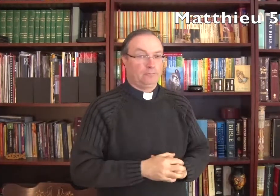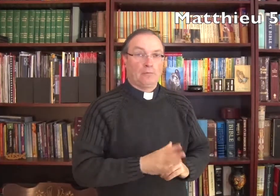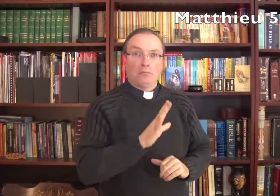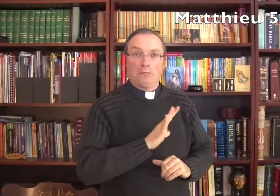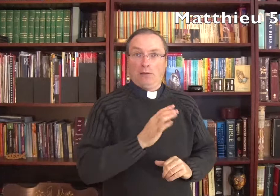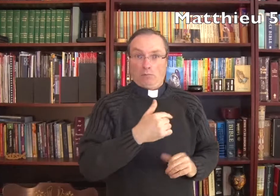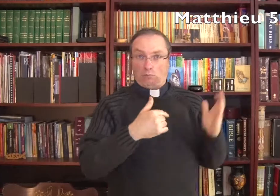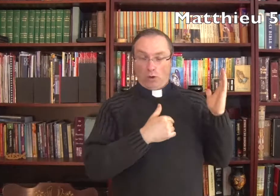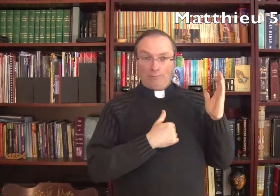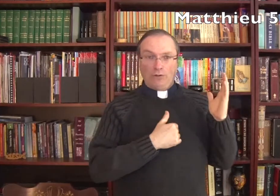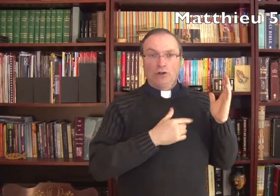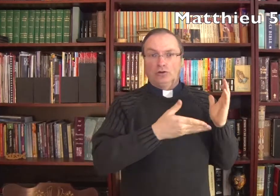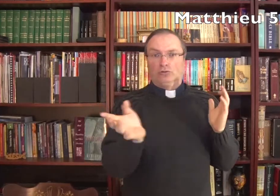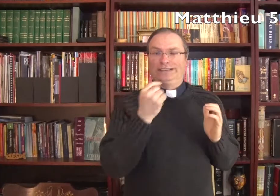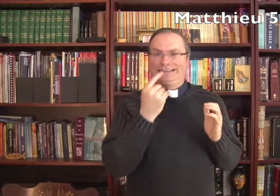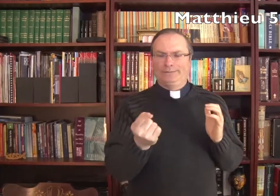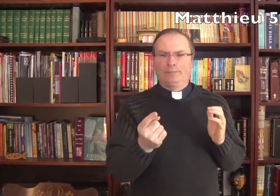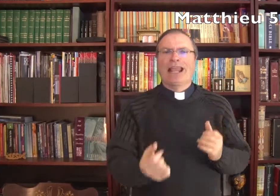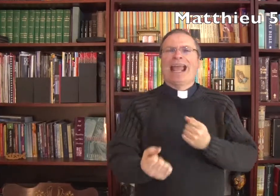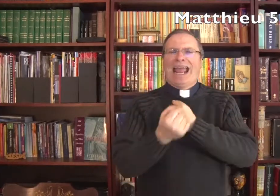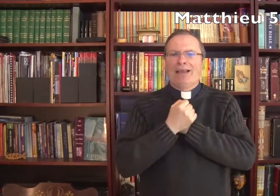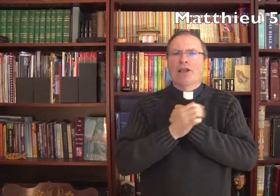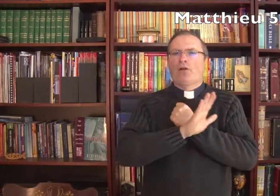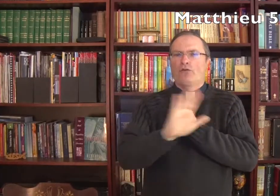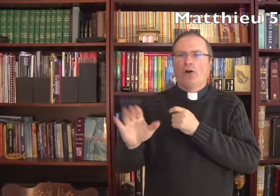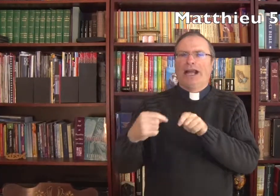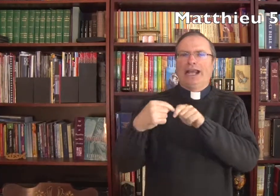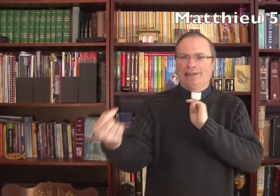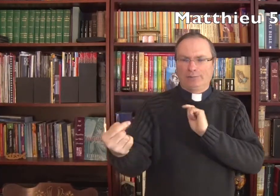Mais moi je vous dis: Aimez vos ennemis,